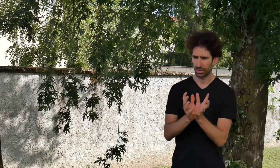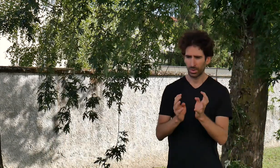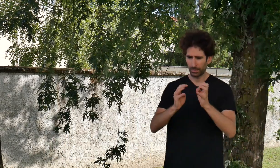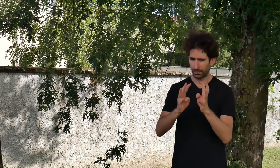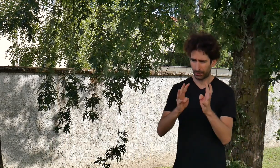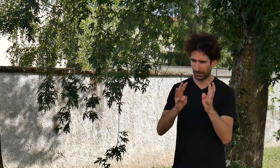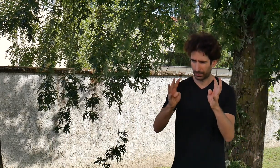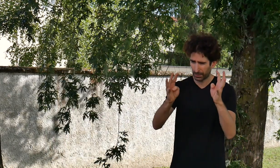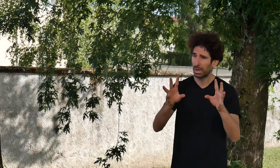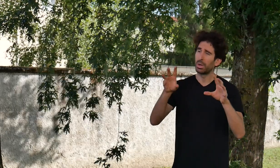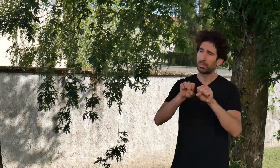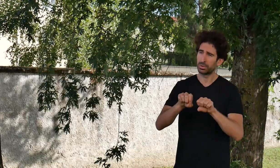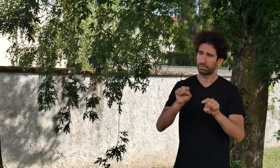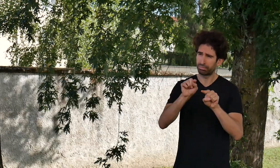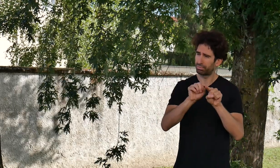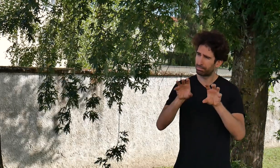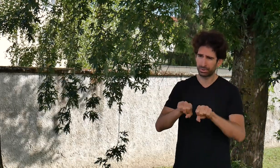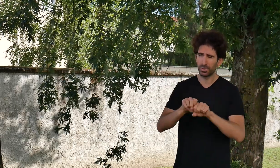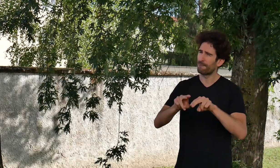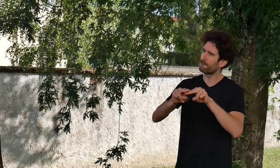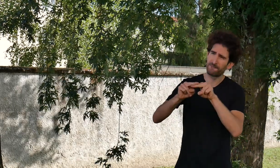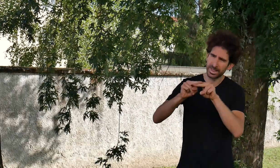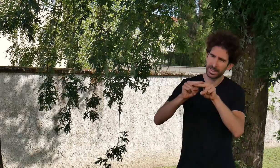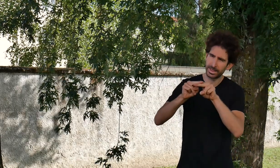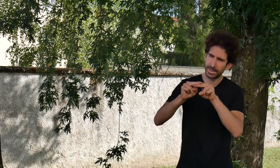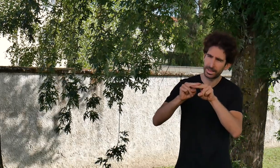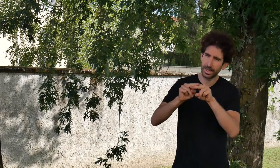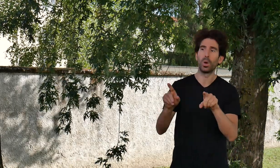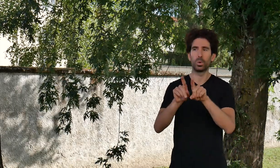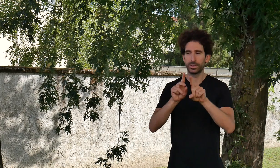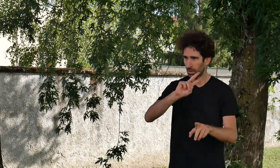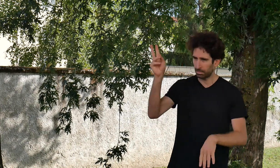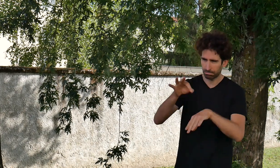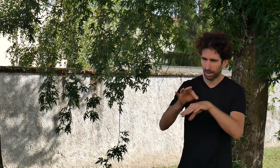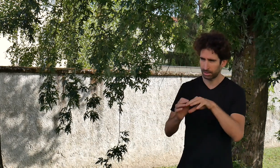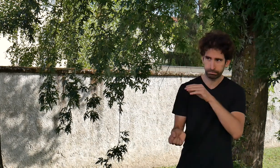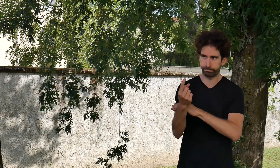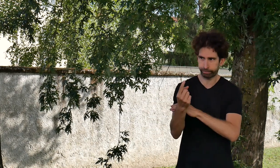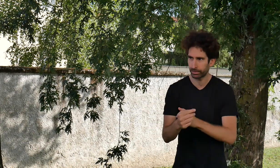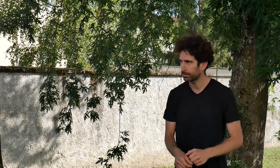Dans cette situation, les melanocytes ne produisent aucune mélanine. Il y a aussi une autre maladie originale.